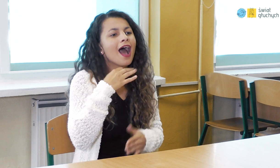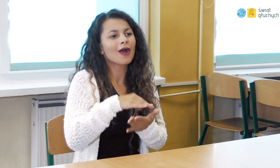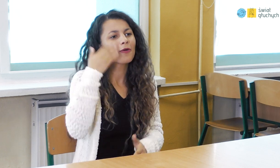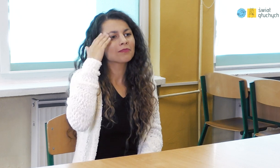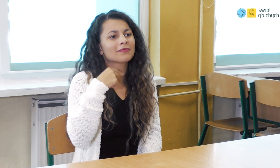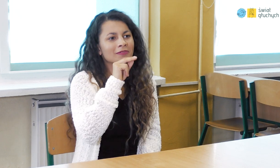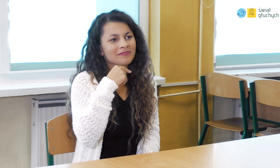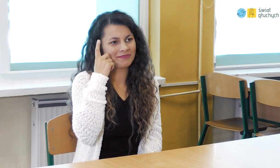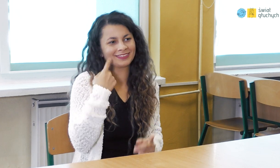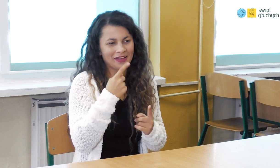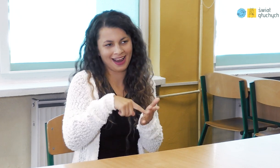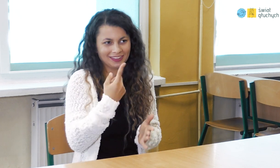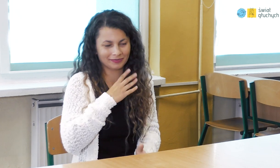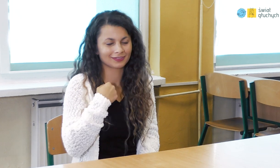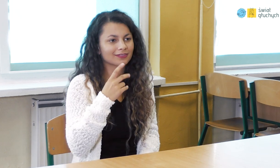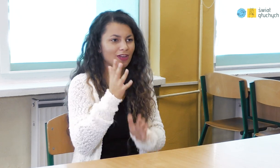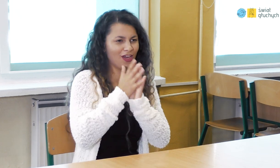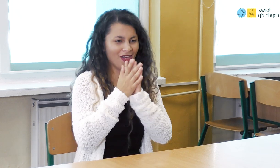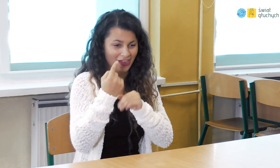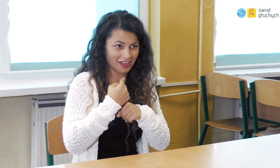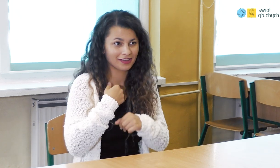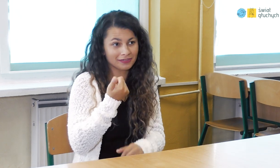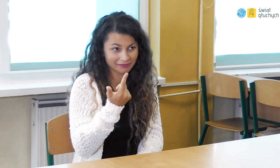Potrafię mówić. Zapamiętałam tę sytuację. Dokuczali nam, gdy migaliśmy.